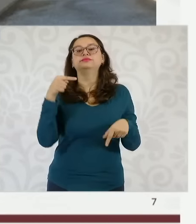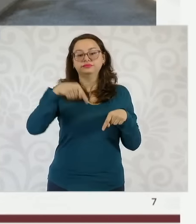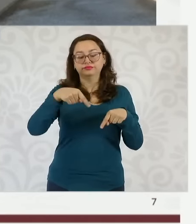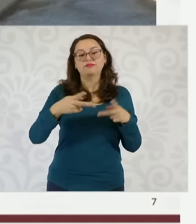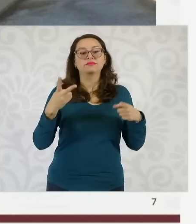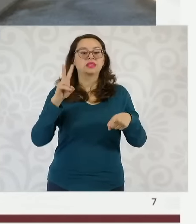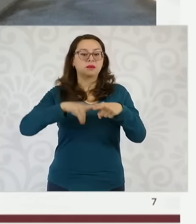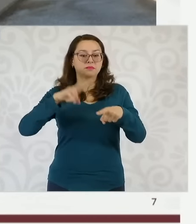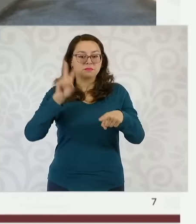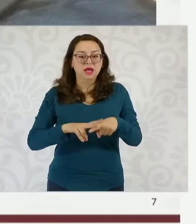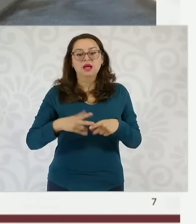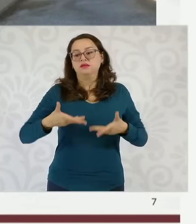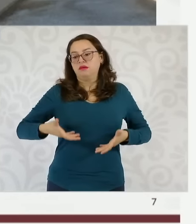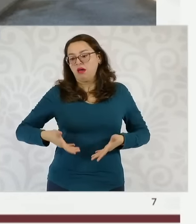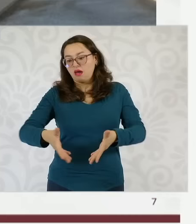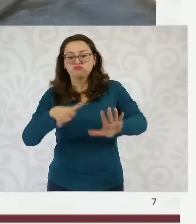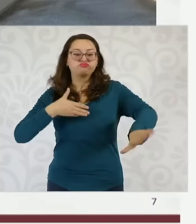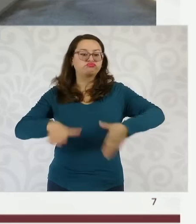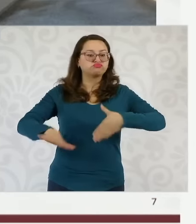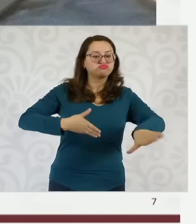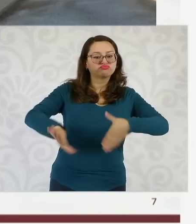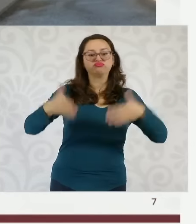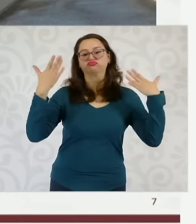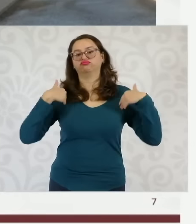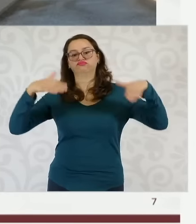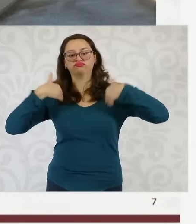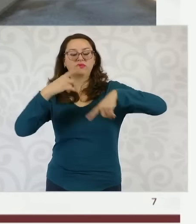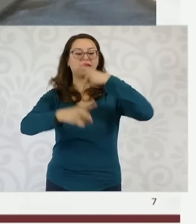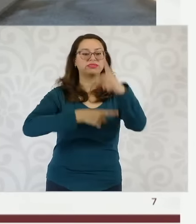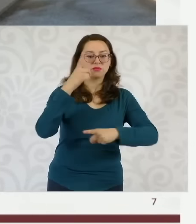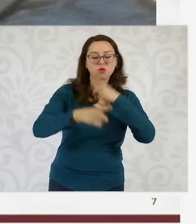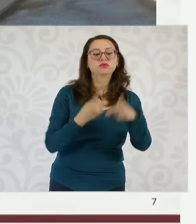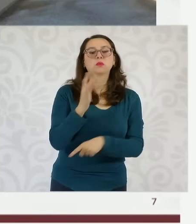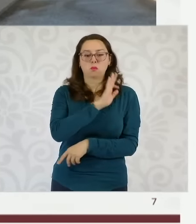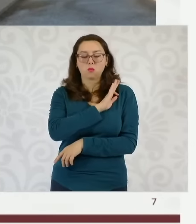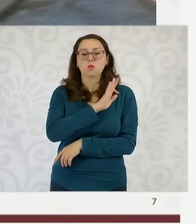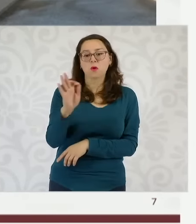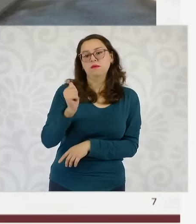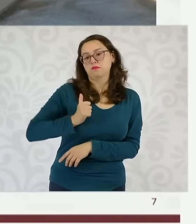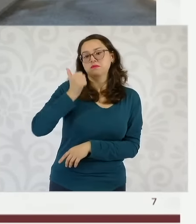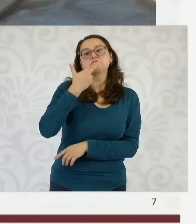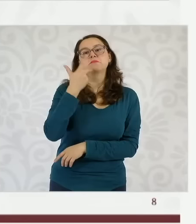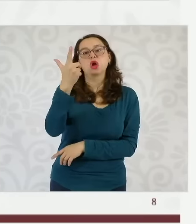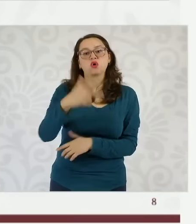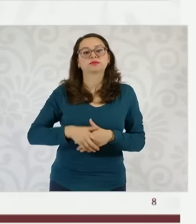con andadores espacios departivos y esparcimiento para las familias la siguiente por favor